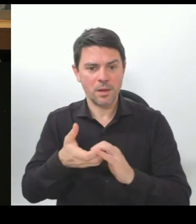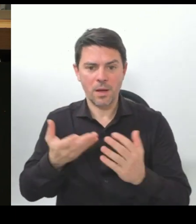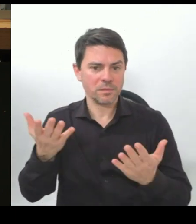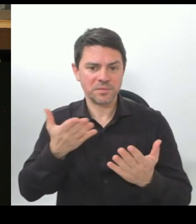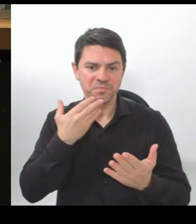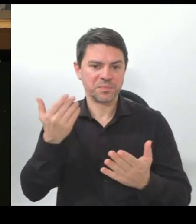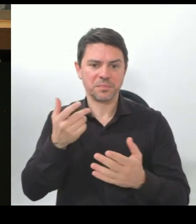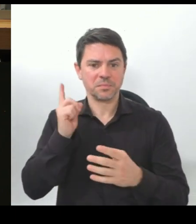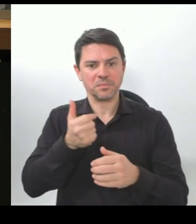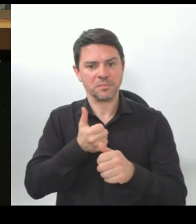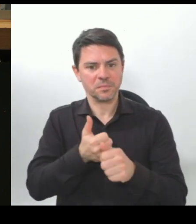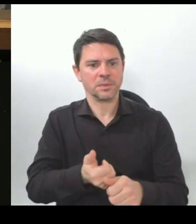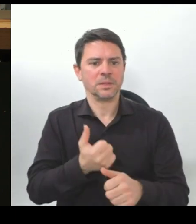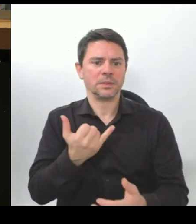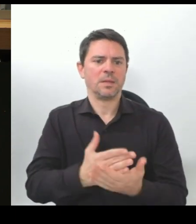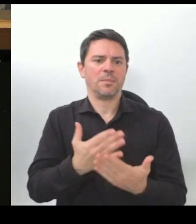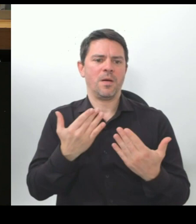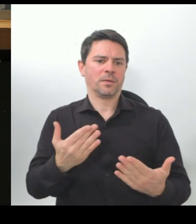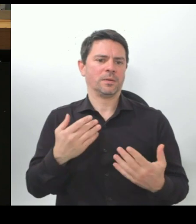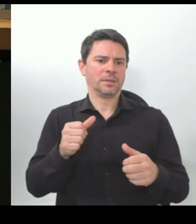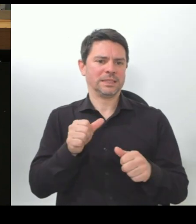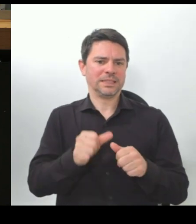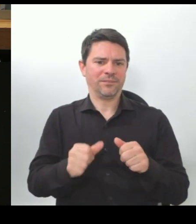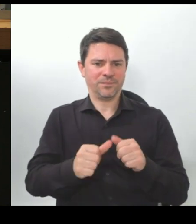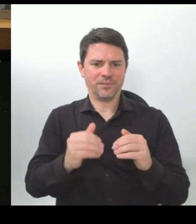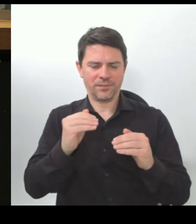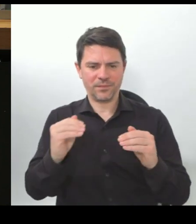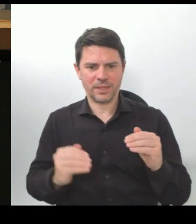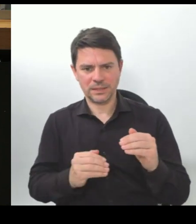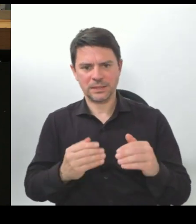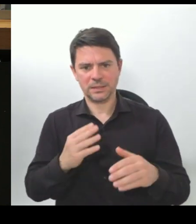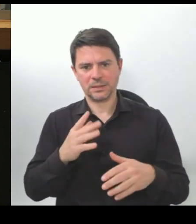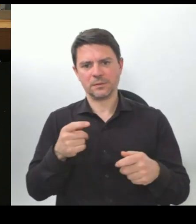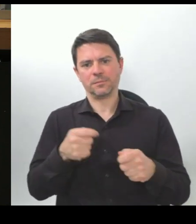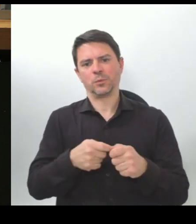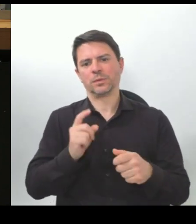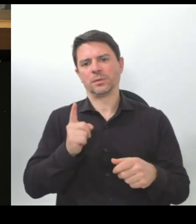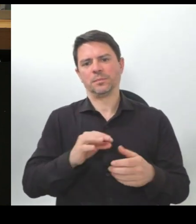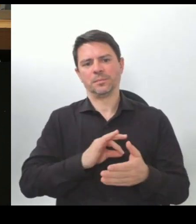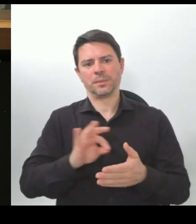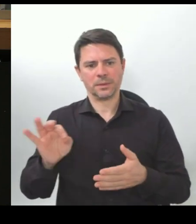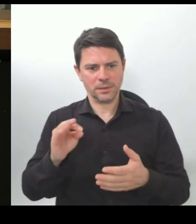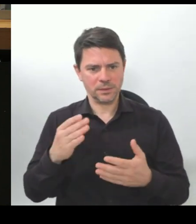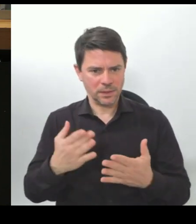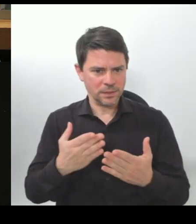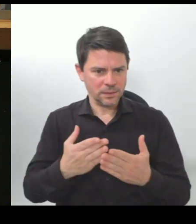in der Vergangenheit wiederholt auf den Senat aufgefordert, hier tätig zu werden, damit dieser Missstand ausgeglichen w.